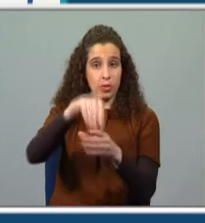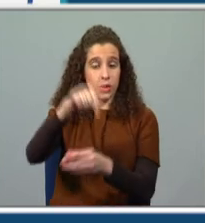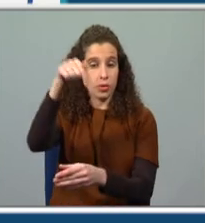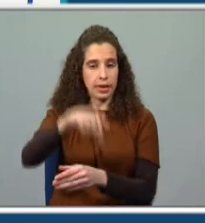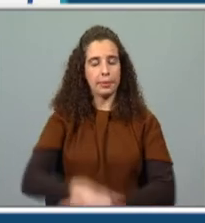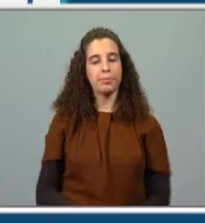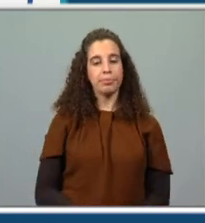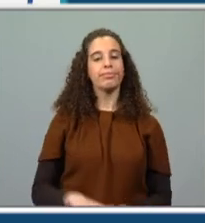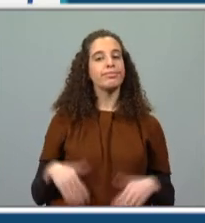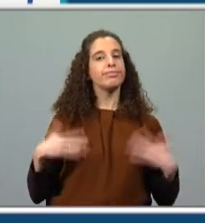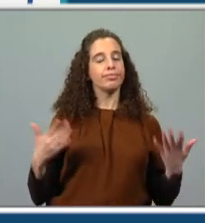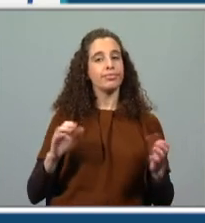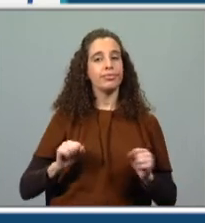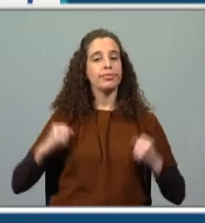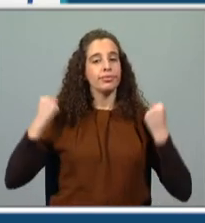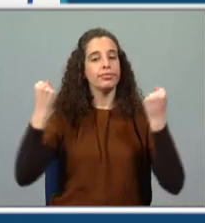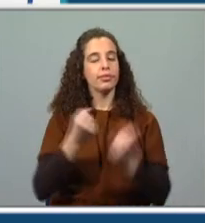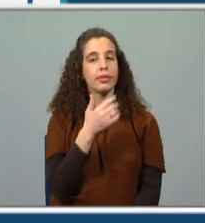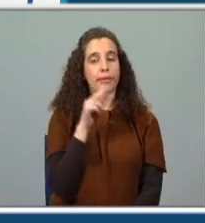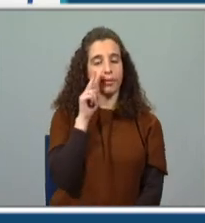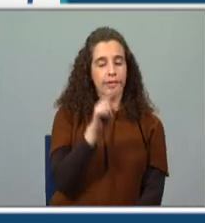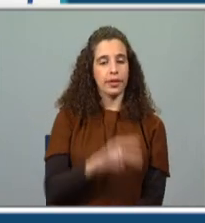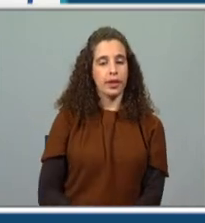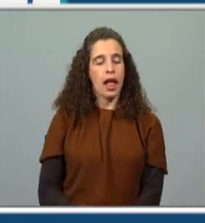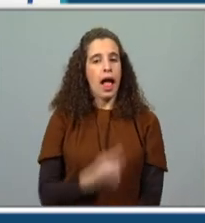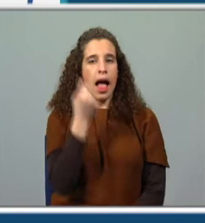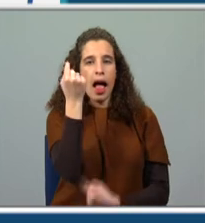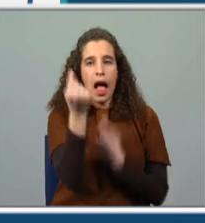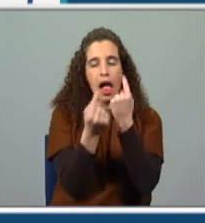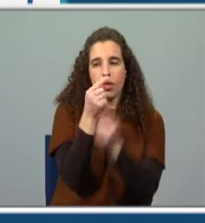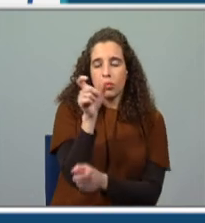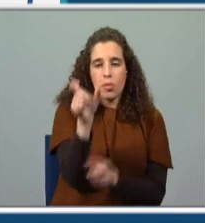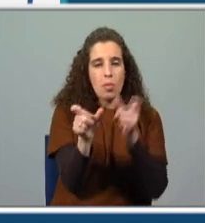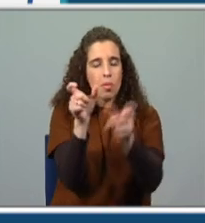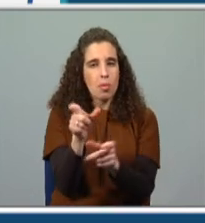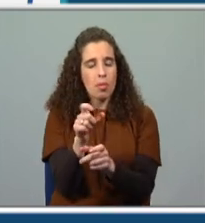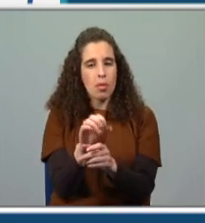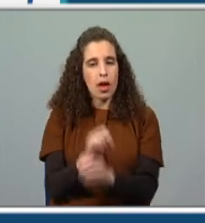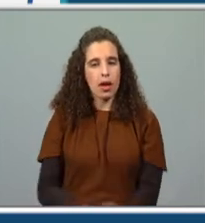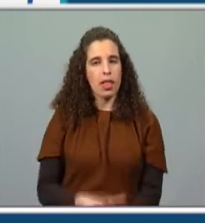então conseguimos identificar alguma palavra que exprime admiração ou seja 所以我們能夠識別出一些表示欽佩的詞